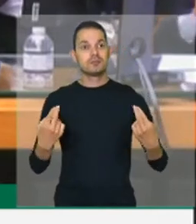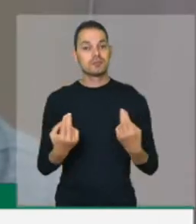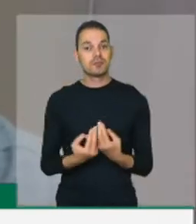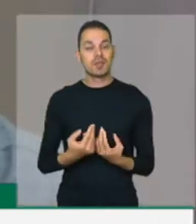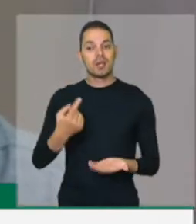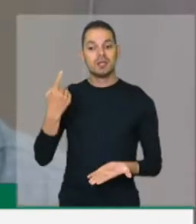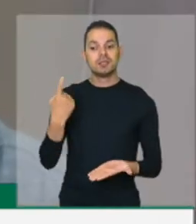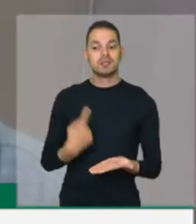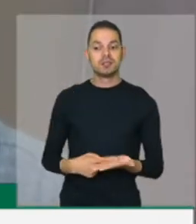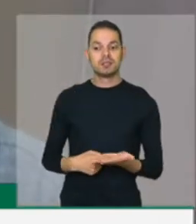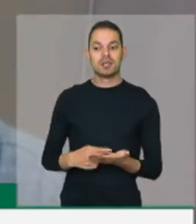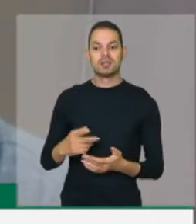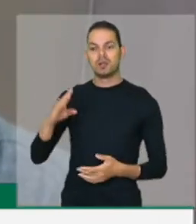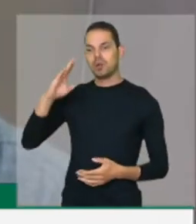REUNIÃO ESTÁ MARCADA ENTRE O PRESIDENTE E ESSES